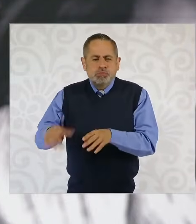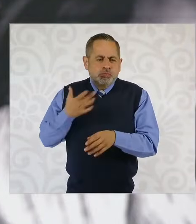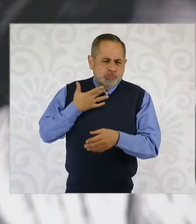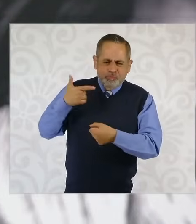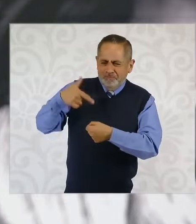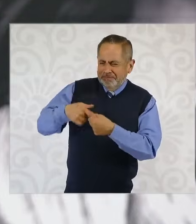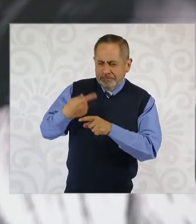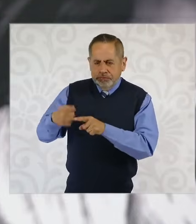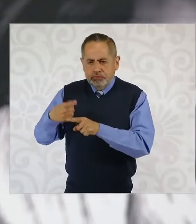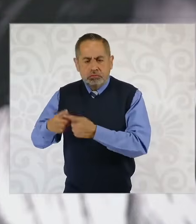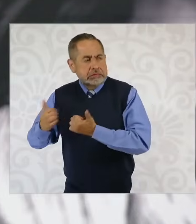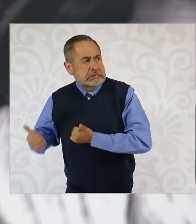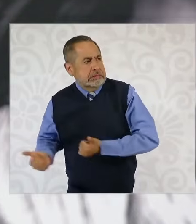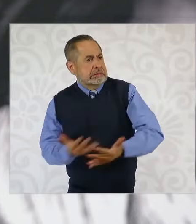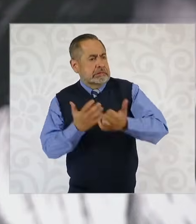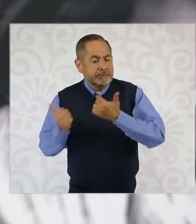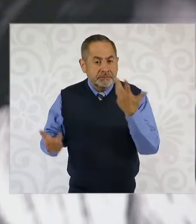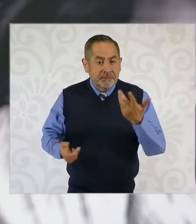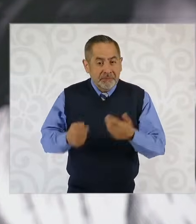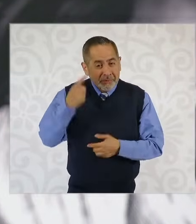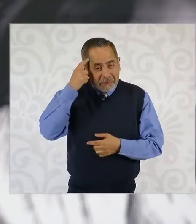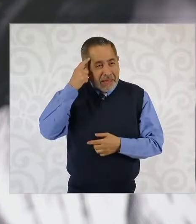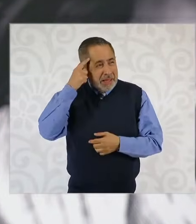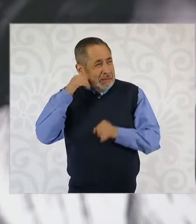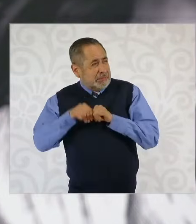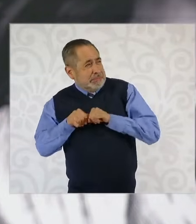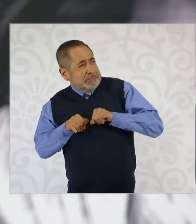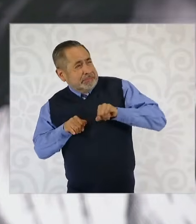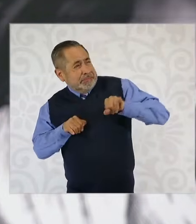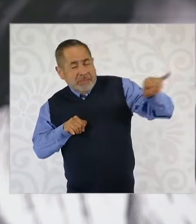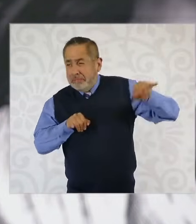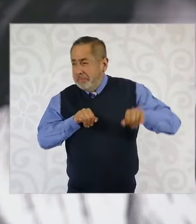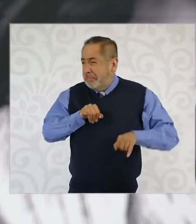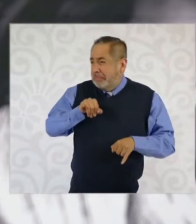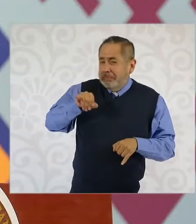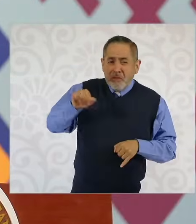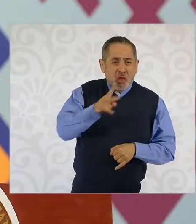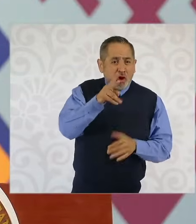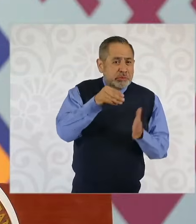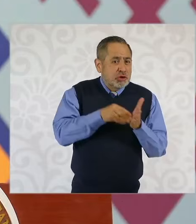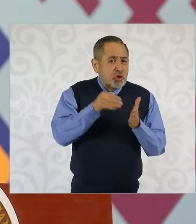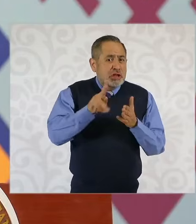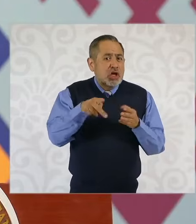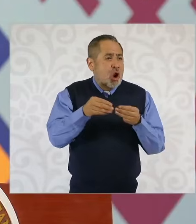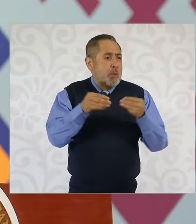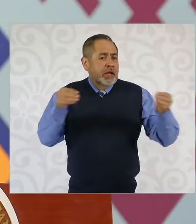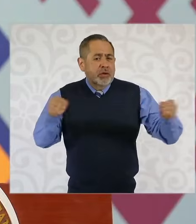2 millones de kilmetros cuadr tenemos dos costas tenemos las costa del Golfo la costa del Pacífico